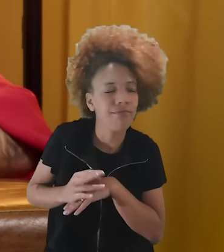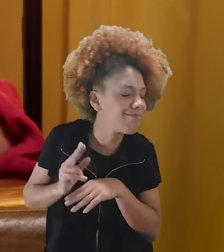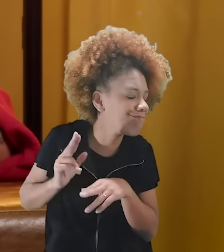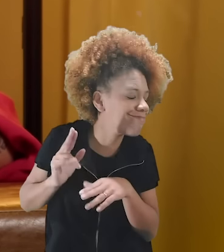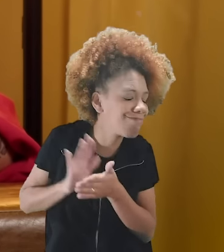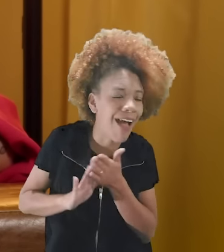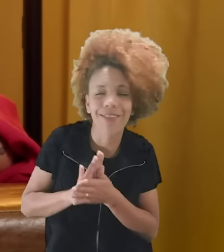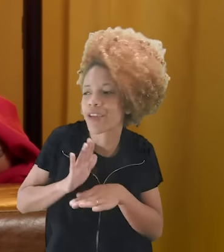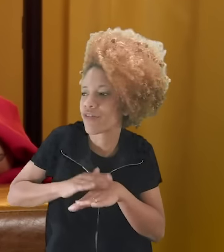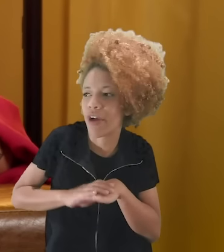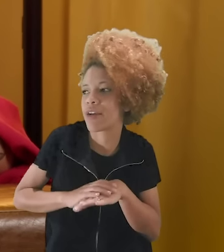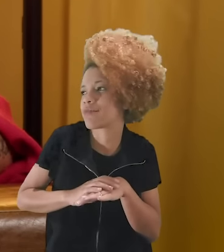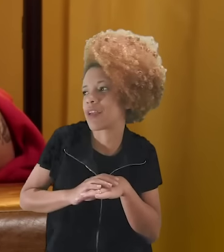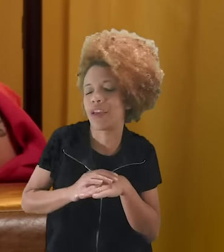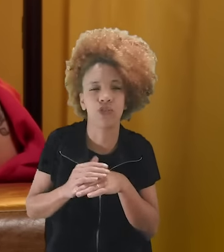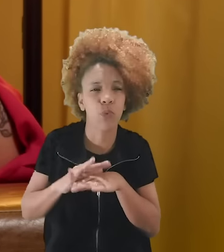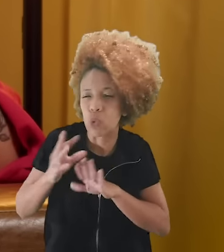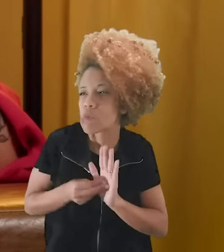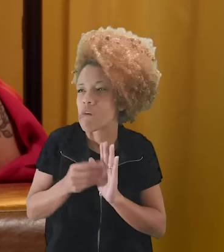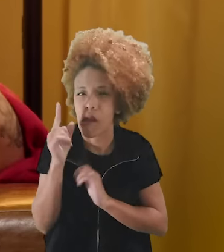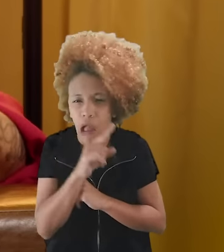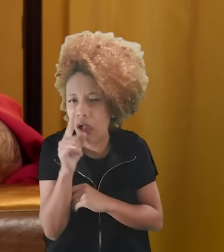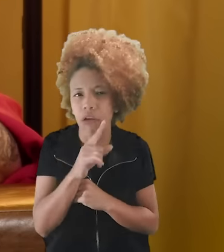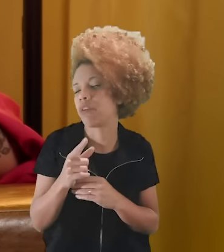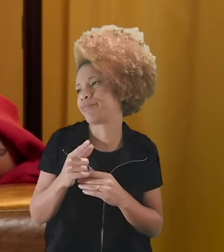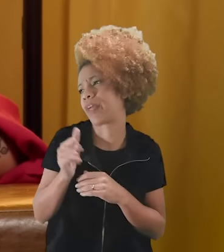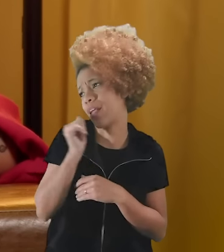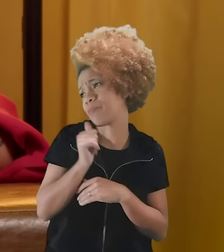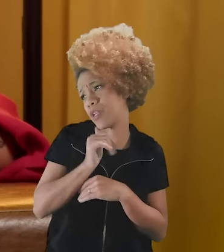nada que você faz é bem feito então a gente já tem Isso natural a maioria das mulheres né posso